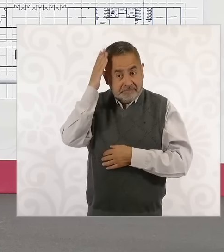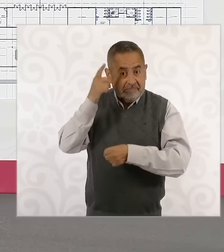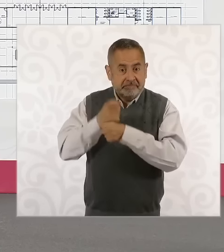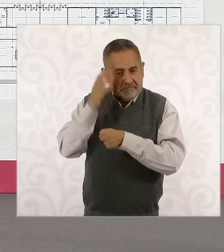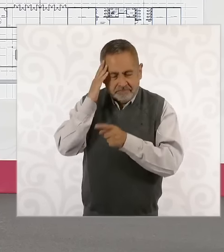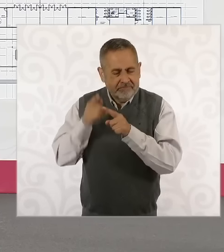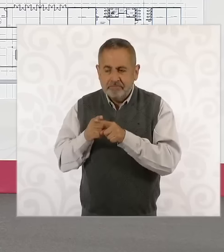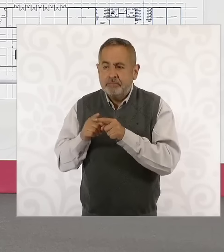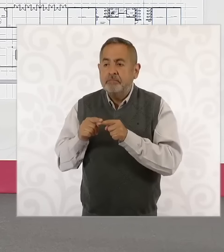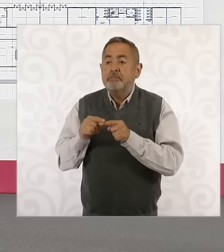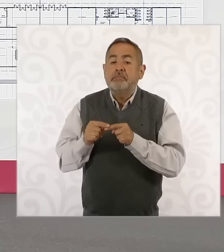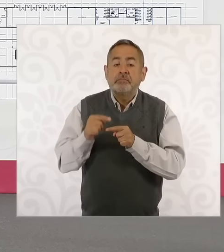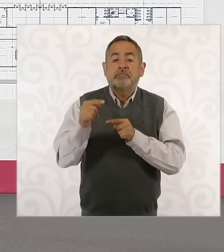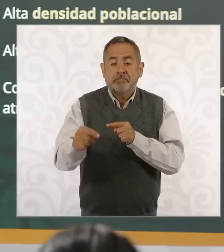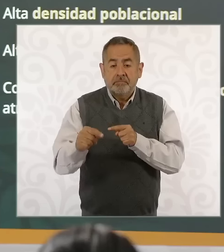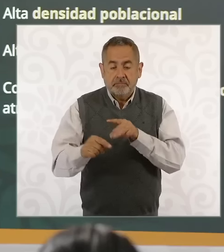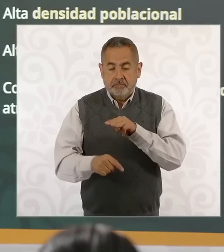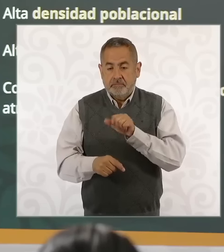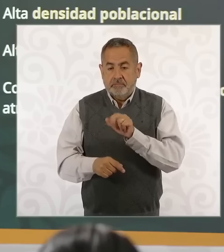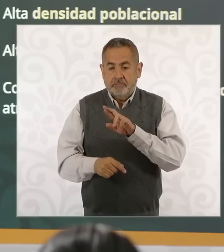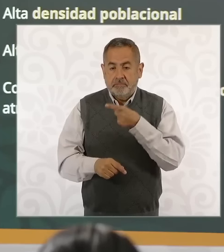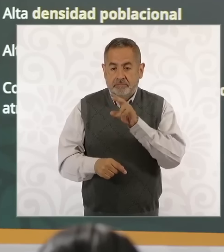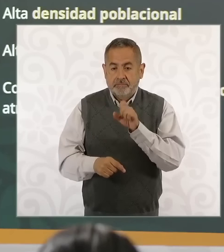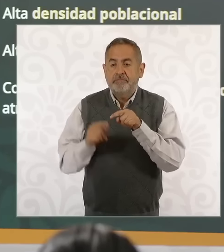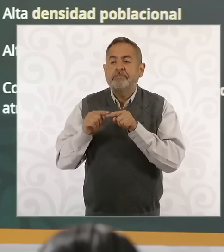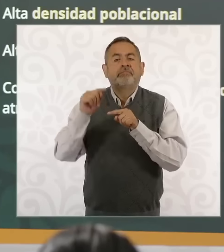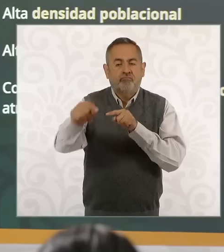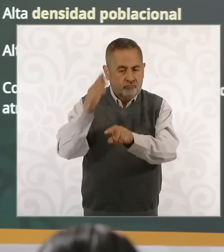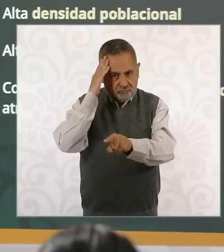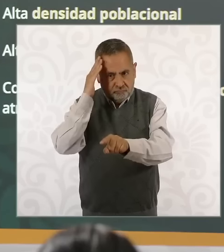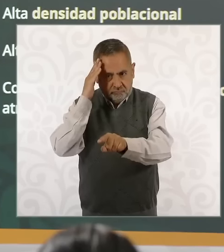marqués, pero vamos a tener una estación eh que es relevante en el centro de Querétaro. Esta estación